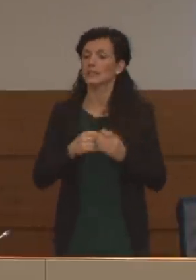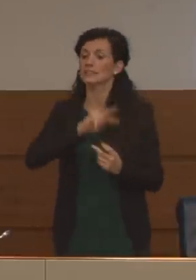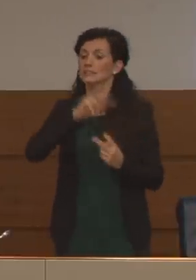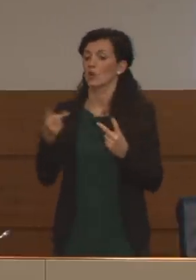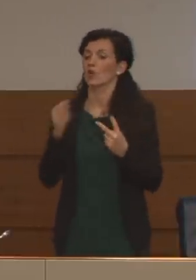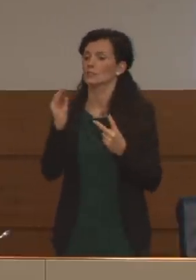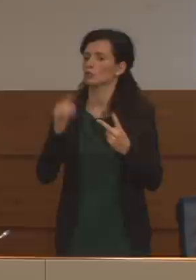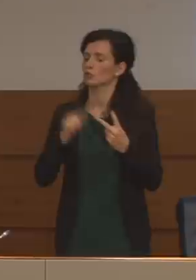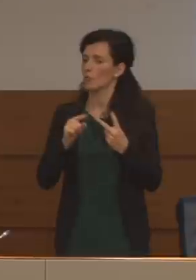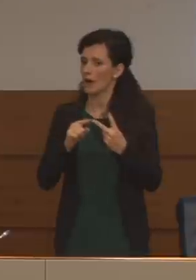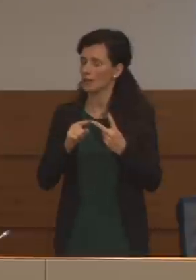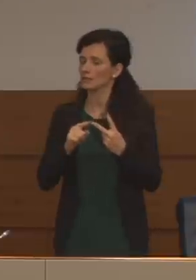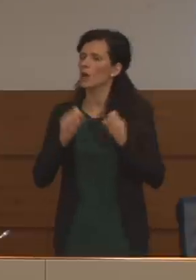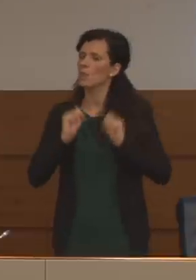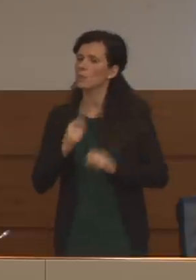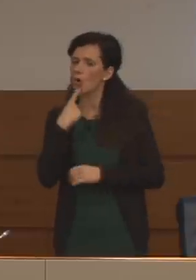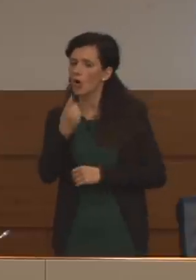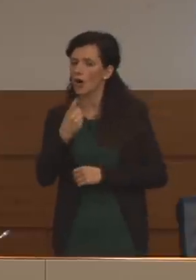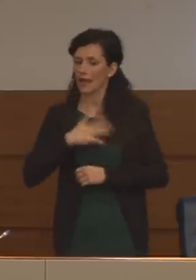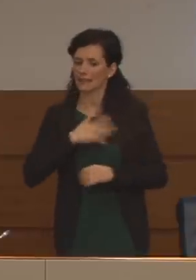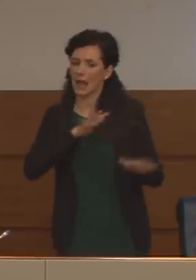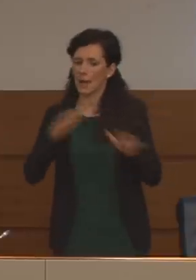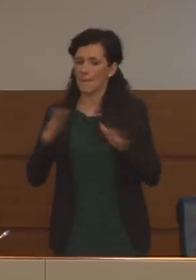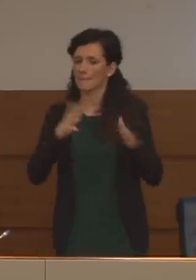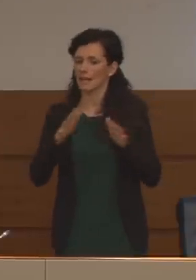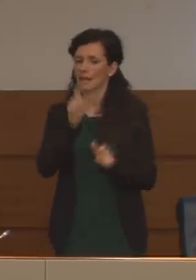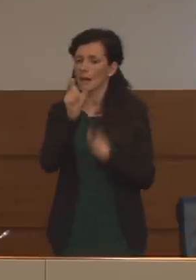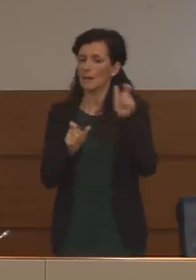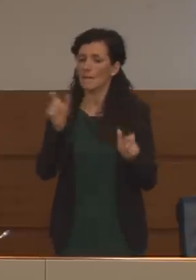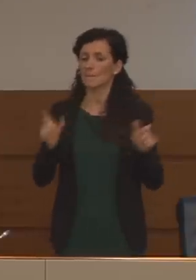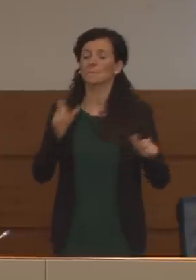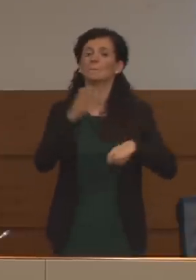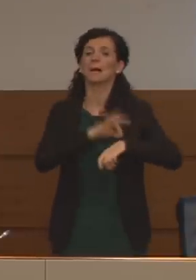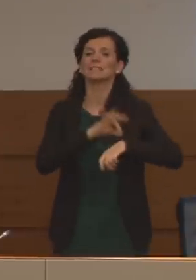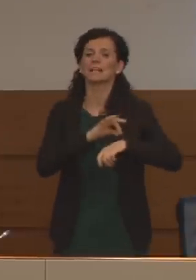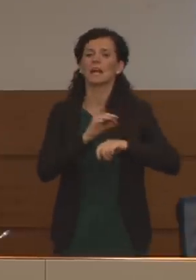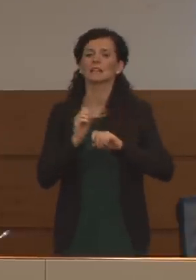dare l'età media dei pazienti ricoverati in terapia intensiva e sapere anche la